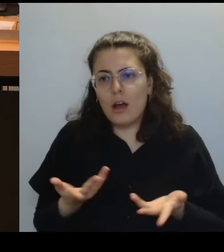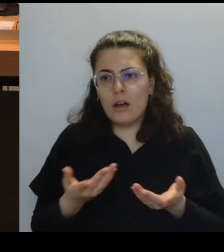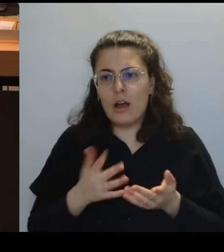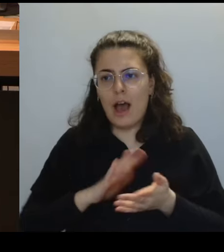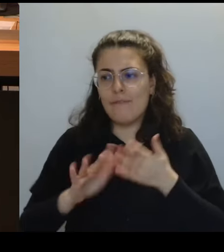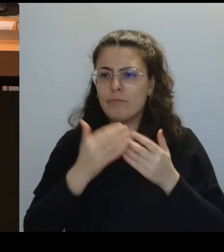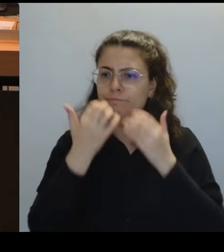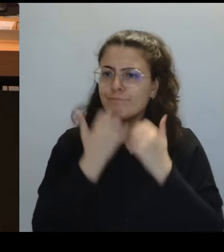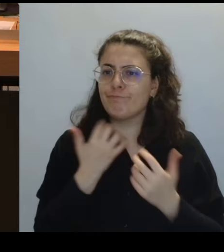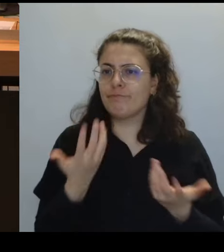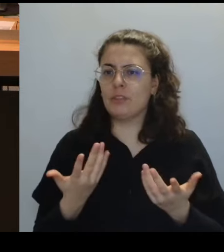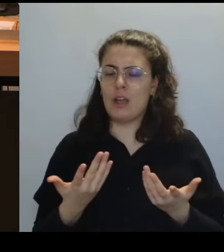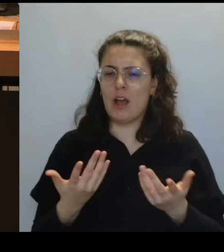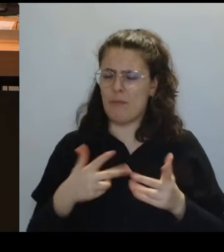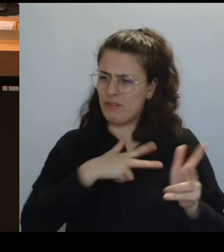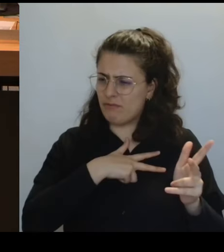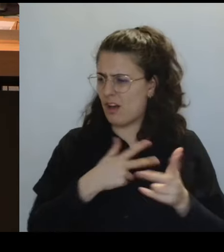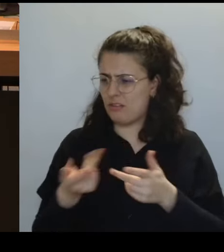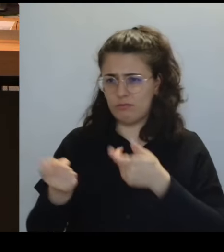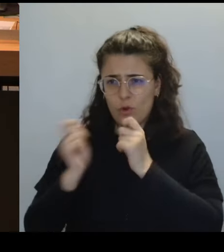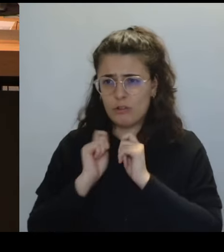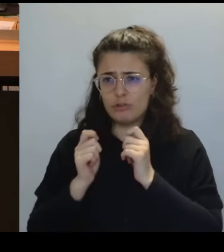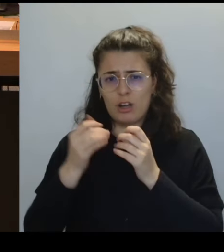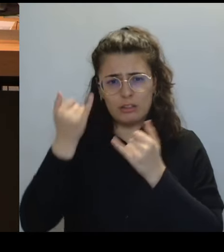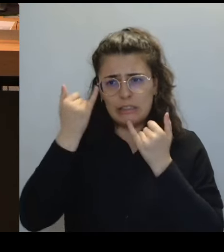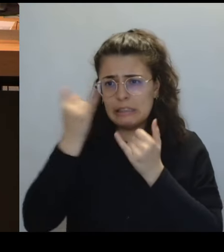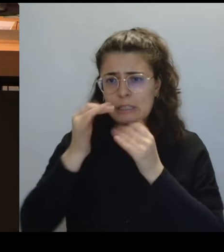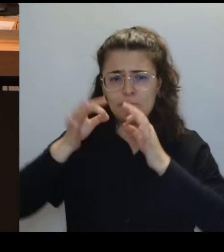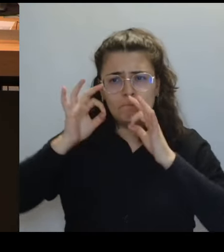Ansätze. Und das geht mir langsam über die Hutschnur.